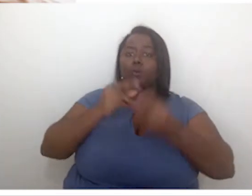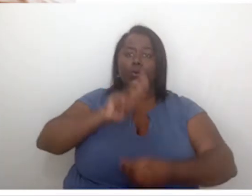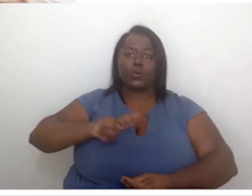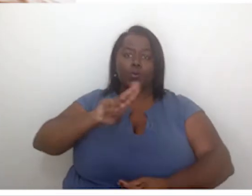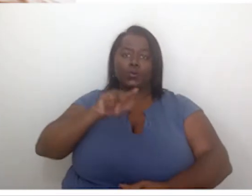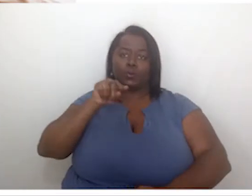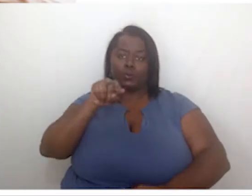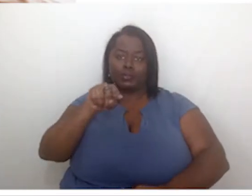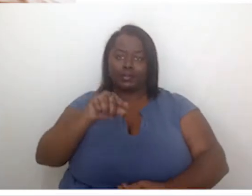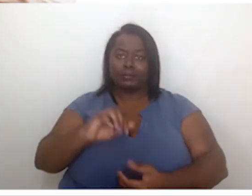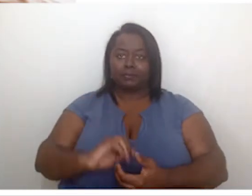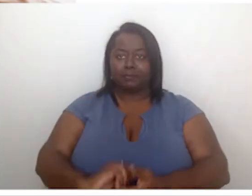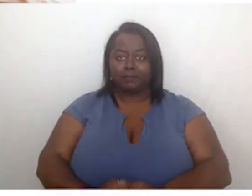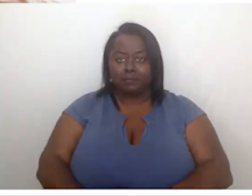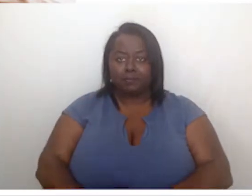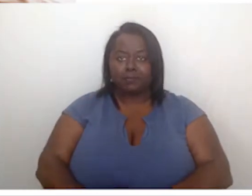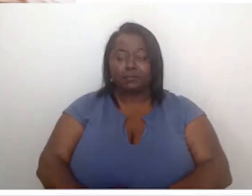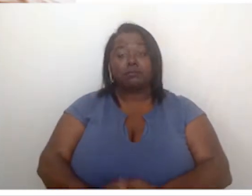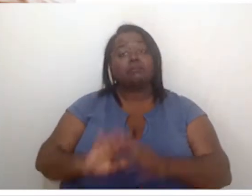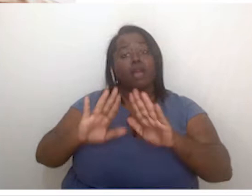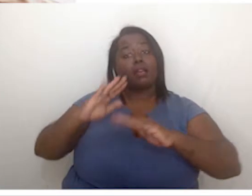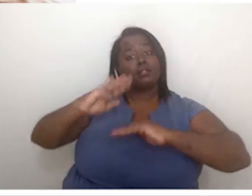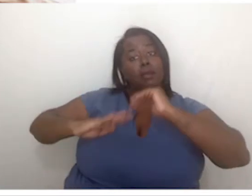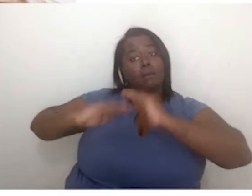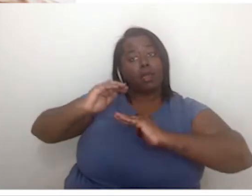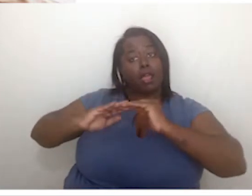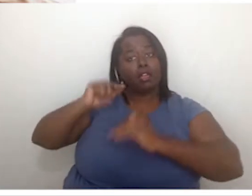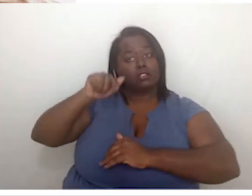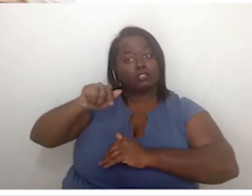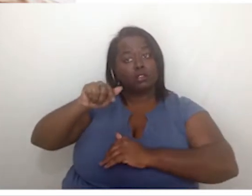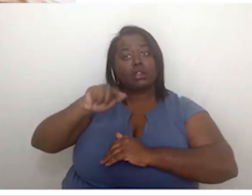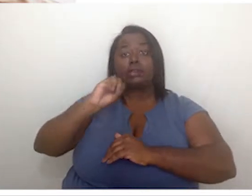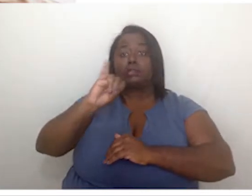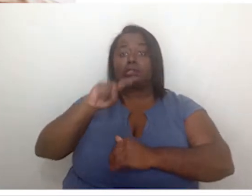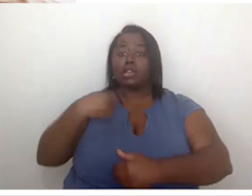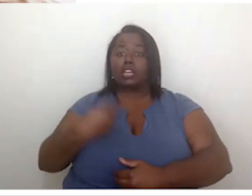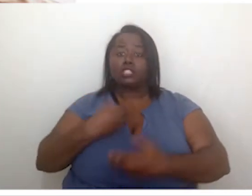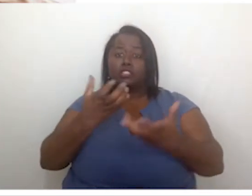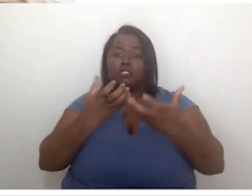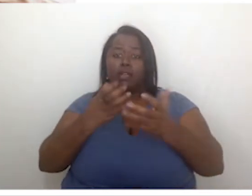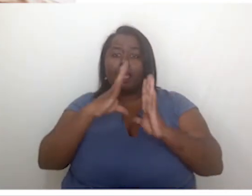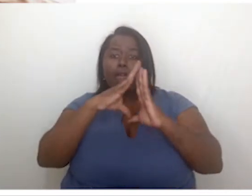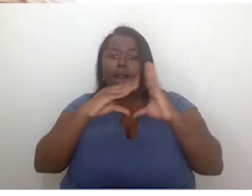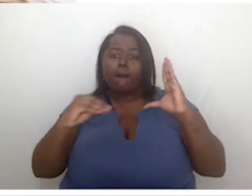En la práctica, no podemos copiar las soluciones del aprendizaje cara a cara,